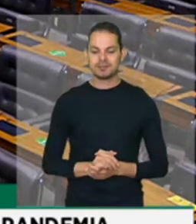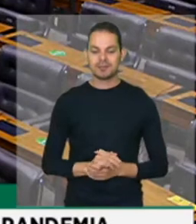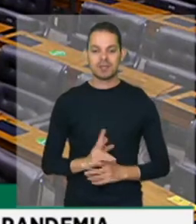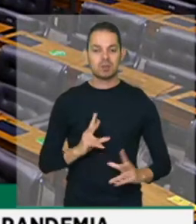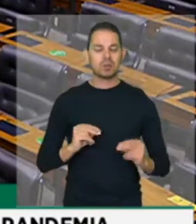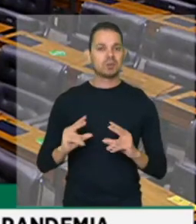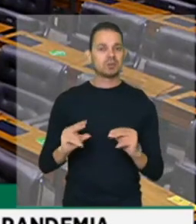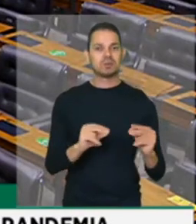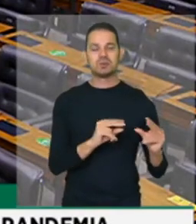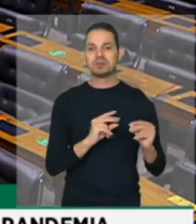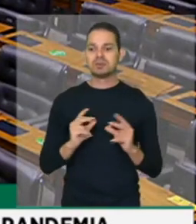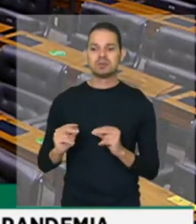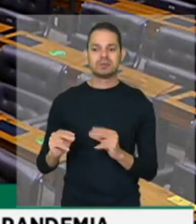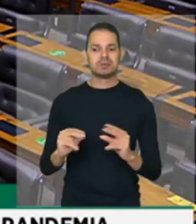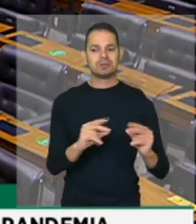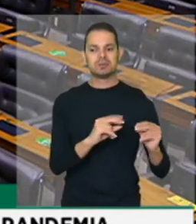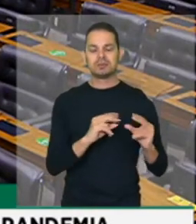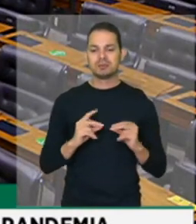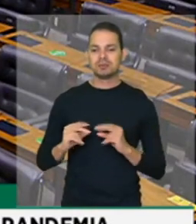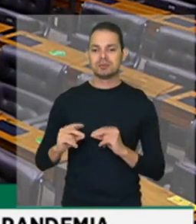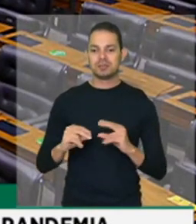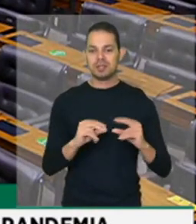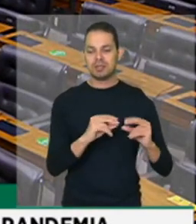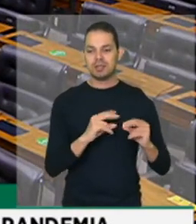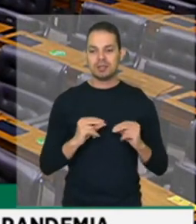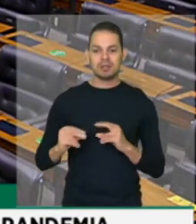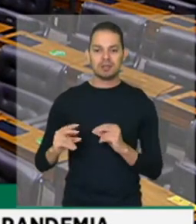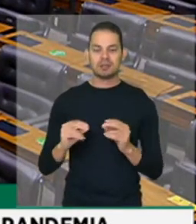ESTÁ VENDO COMO A GENTE FUNCIONA MELHOR ASSIM? EU VI O SROIDZ AQUI, VENDO O SORRISO